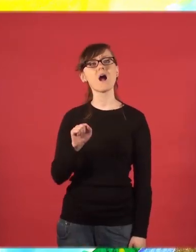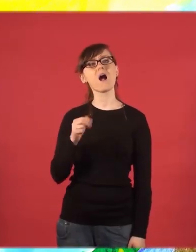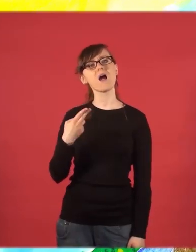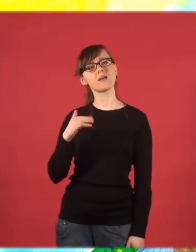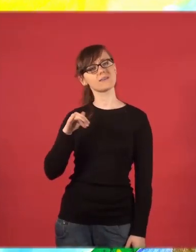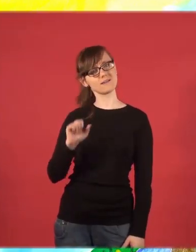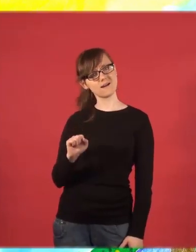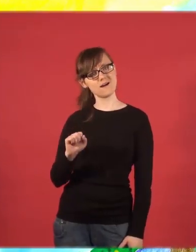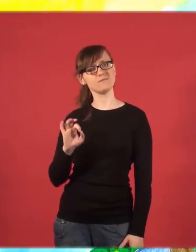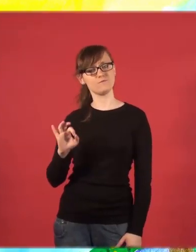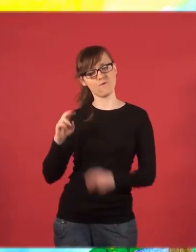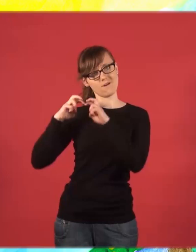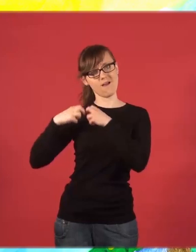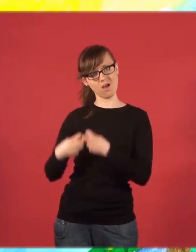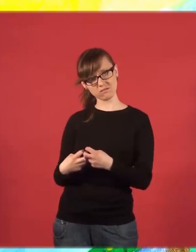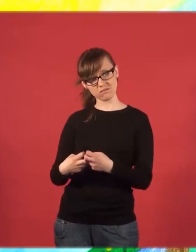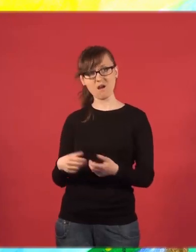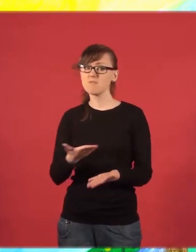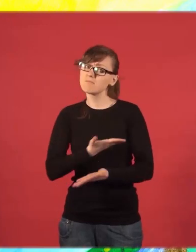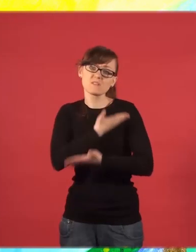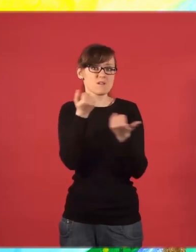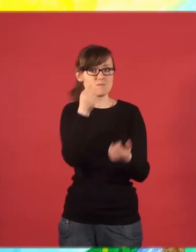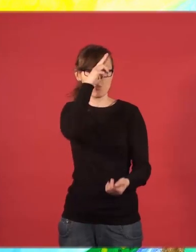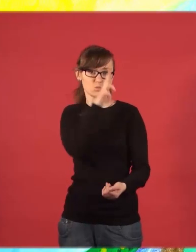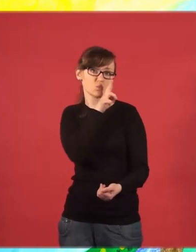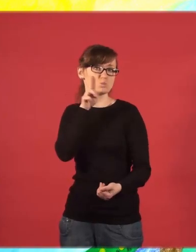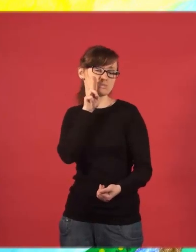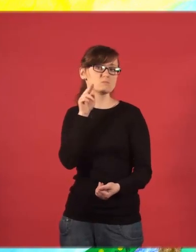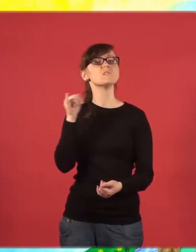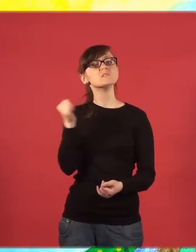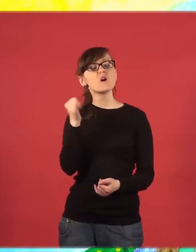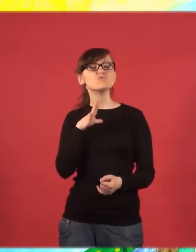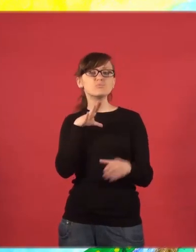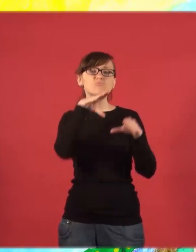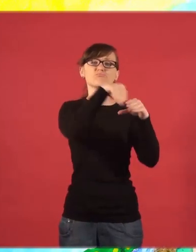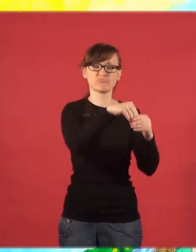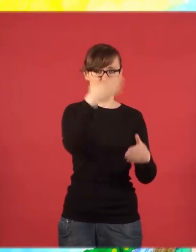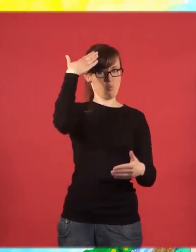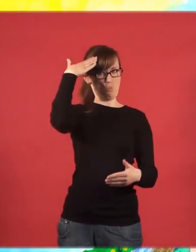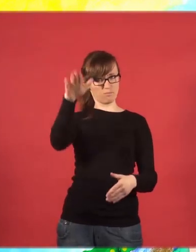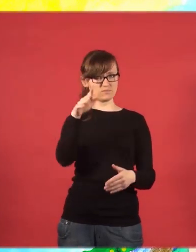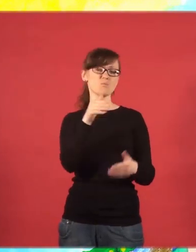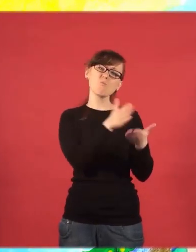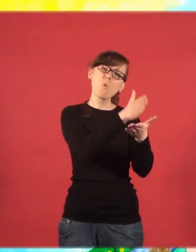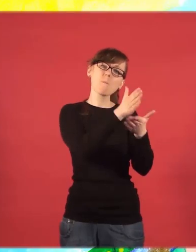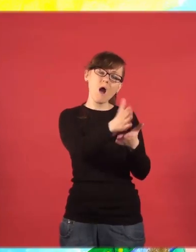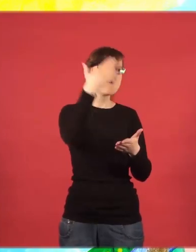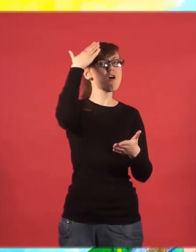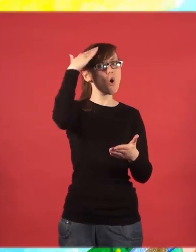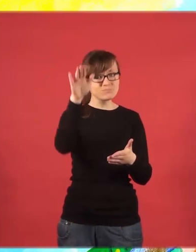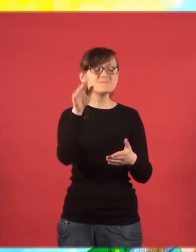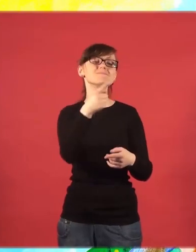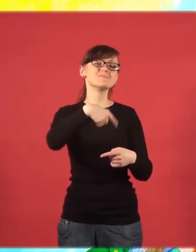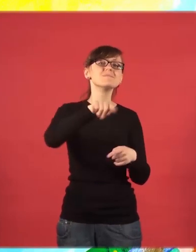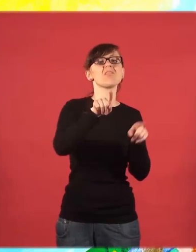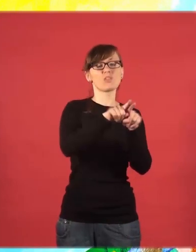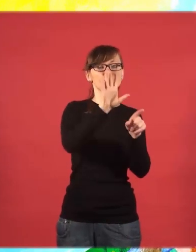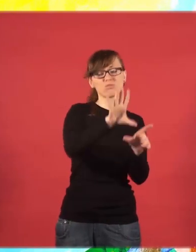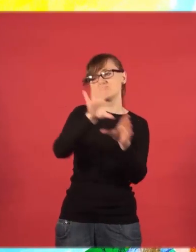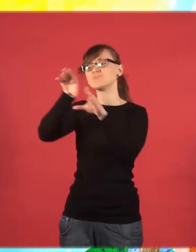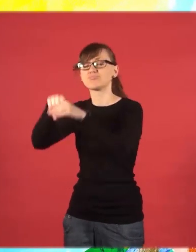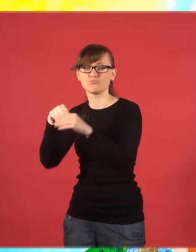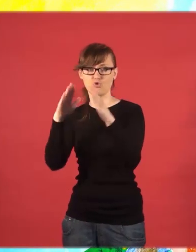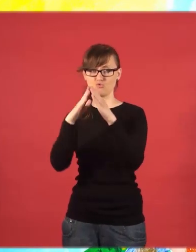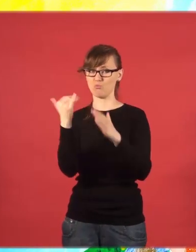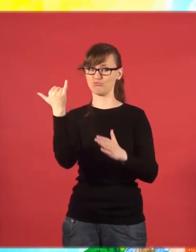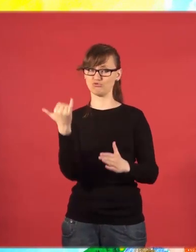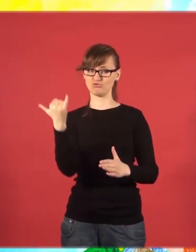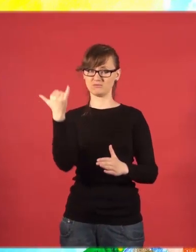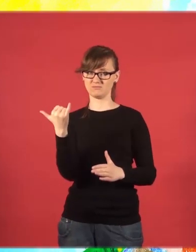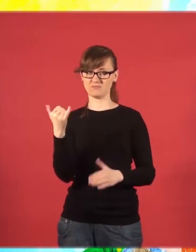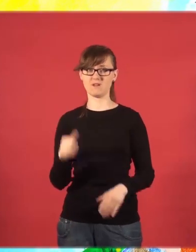Ania została sierotą, której nikt nigdy nie chciał -- tak mówiła sama o sobie. Mieszkała u obcych i pomagała im.